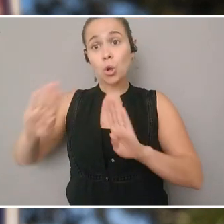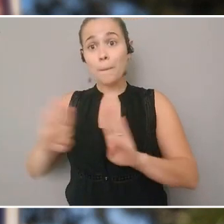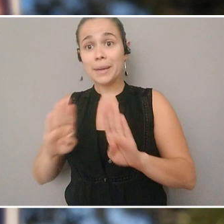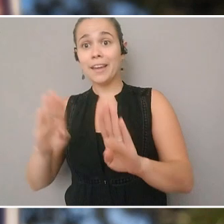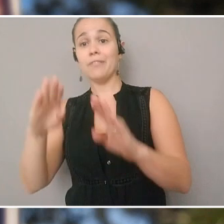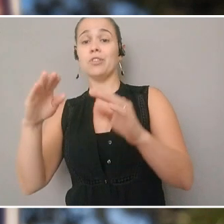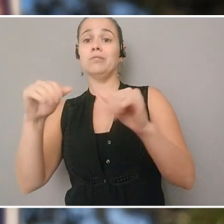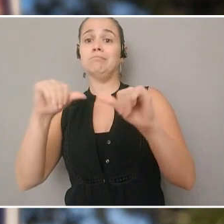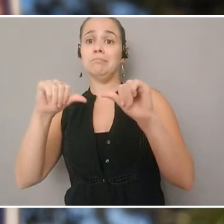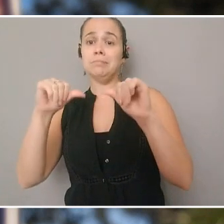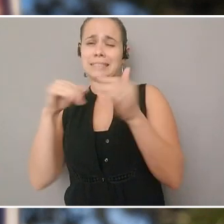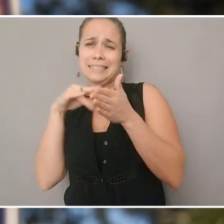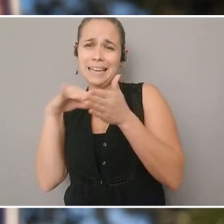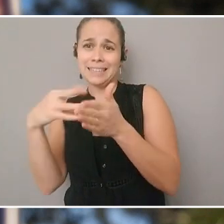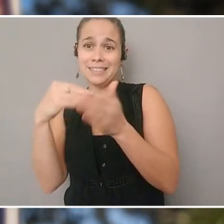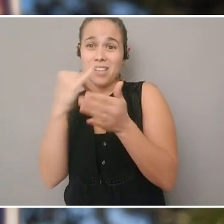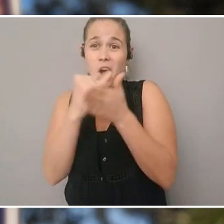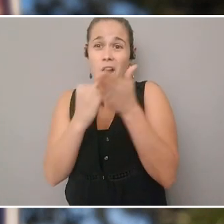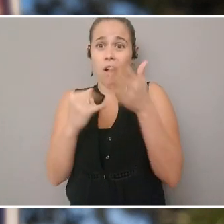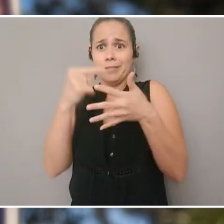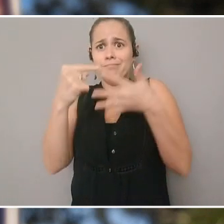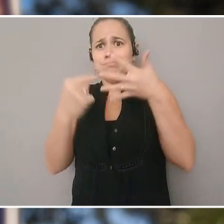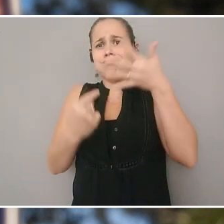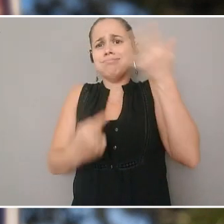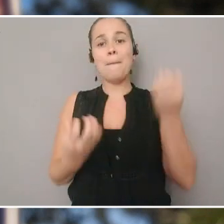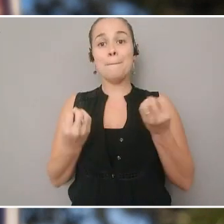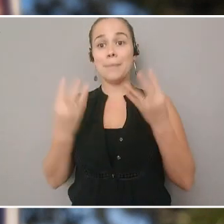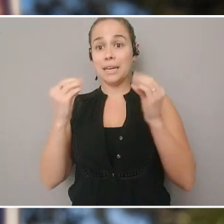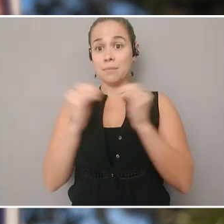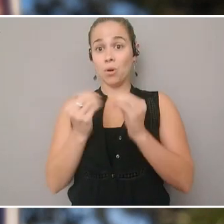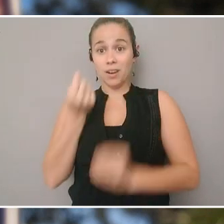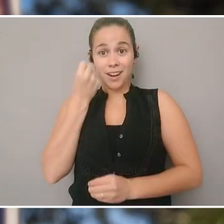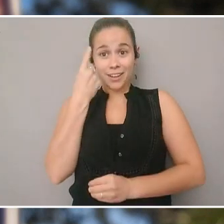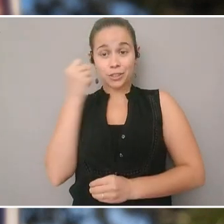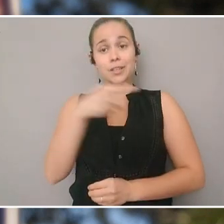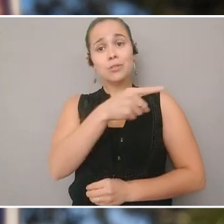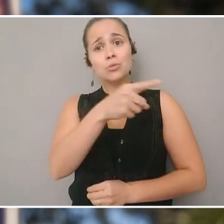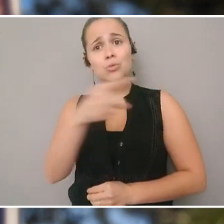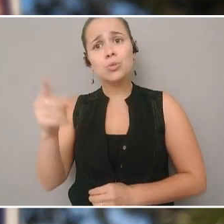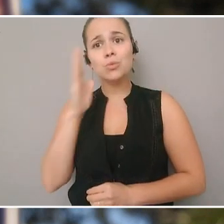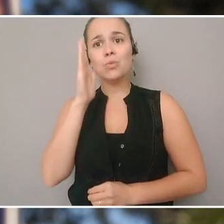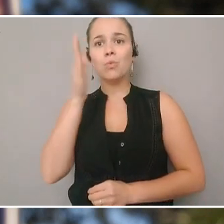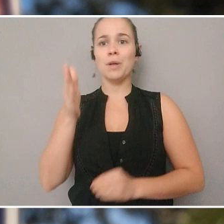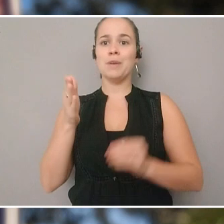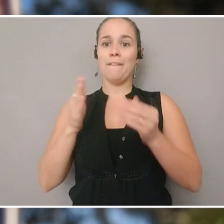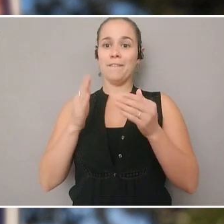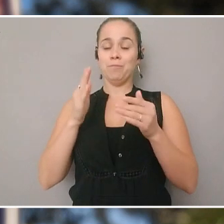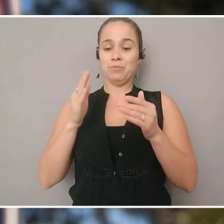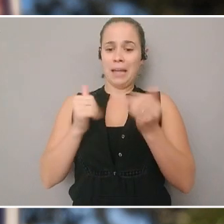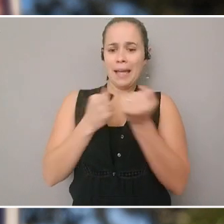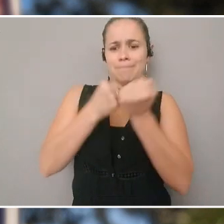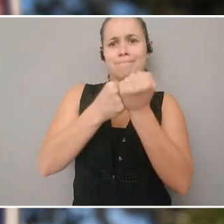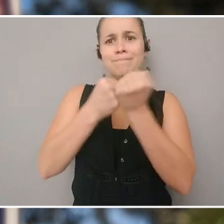y muchos más. Serás el futuro de nuestra ciudad de Riverside o dondequiera que esté